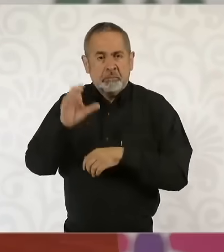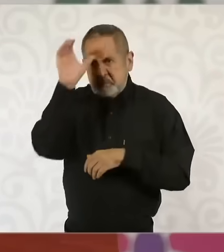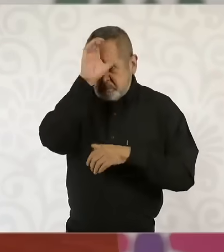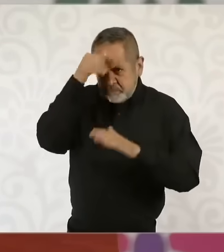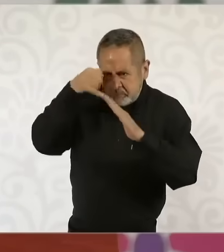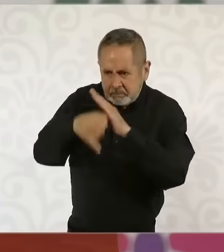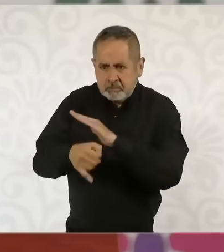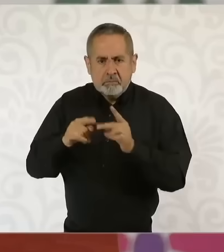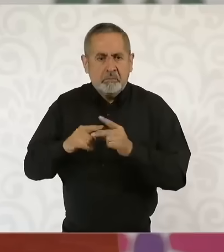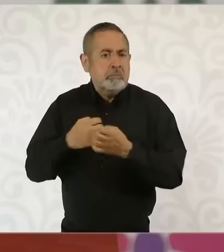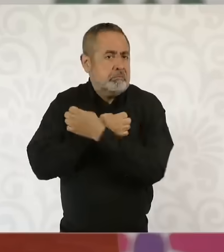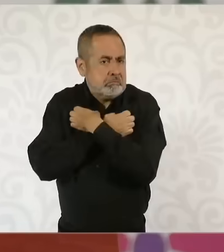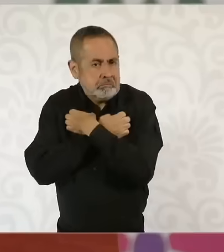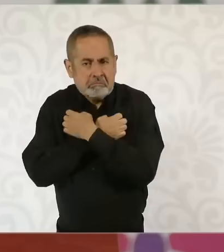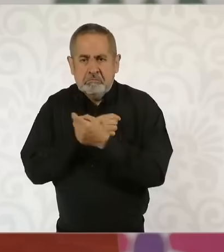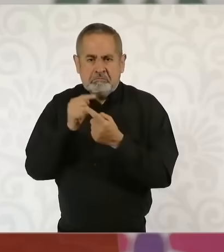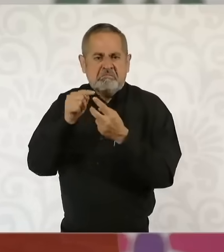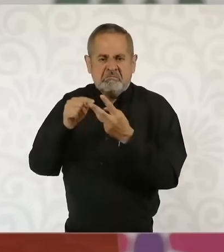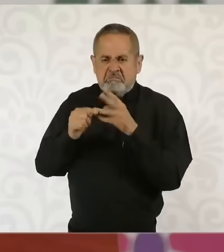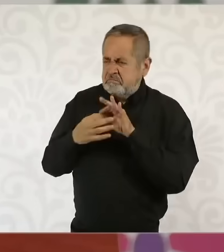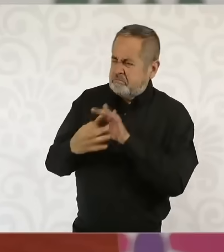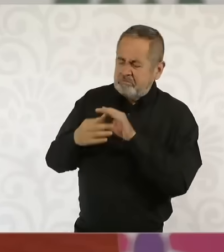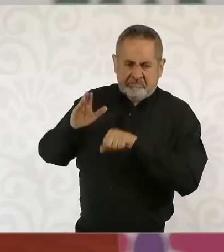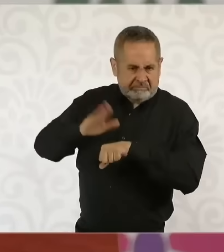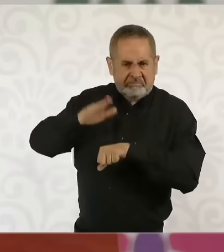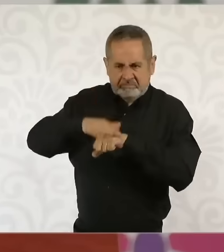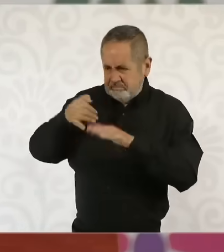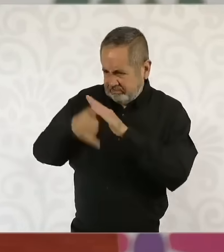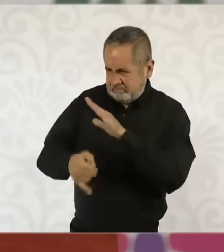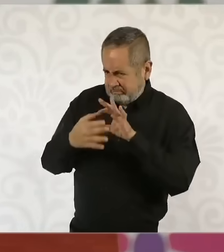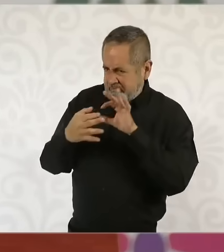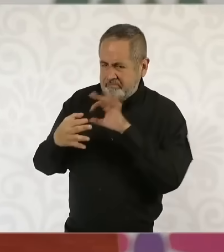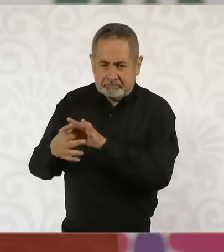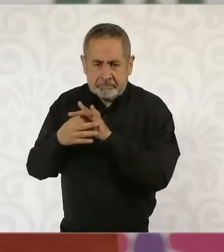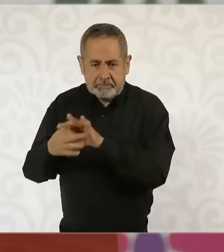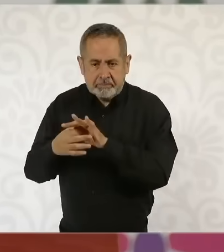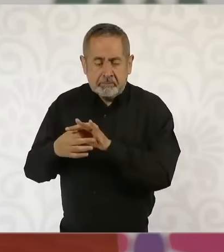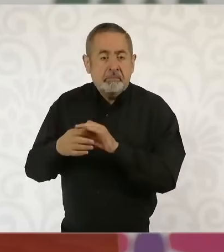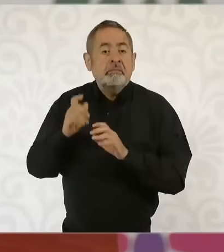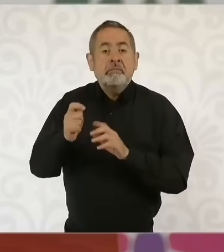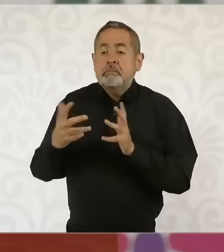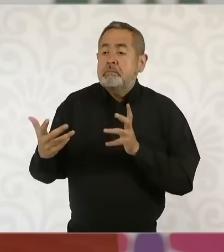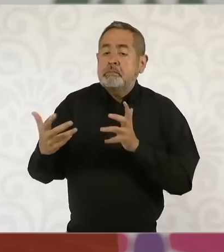educativa, etcétera. Por supuesto que estamos hablando de complementariedades, eh no estamos